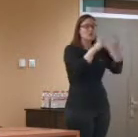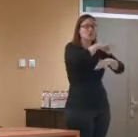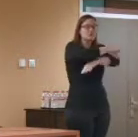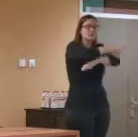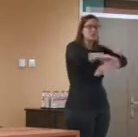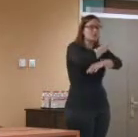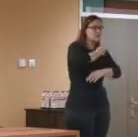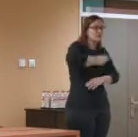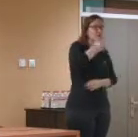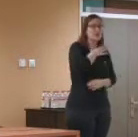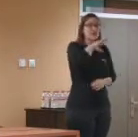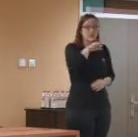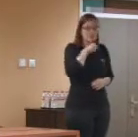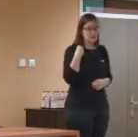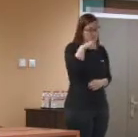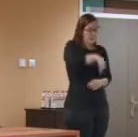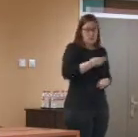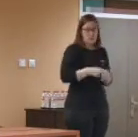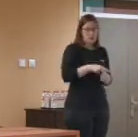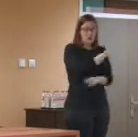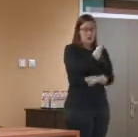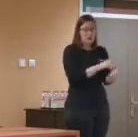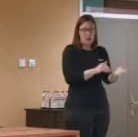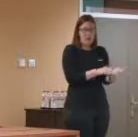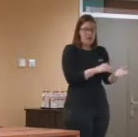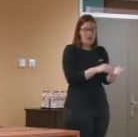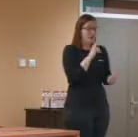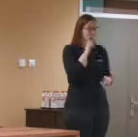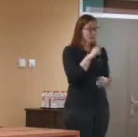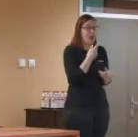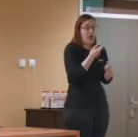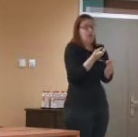Sólo cabe repasar algunas de las decisiones que se tomaron. Pondré dos